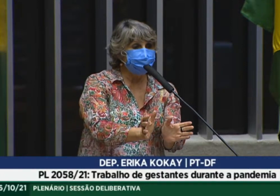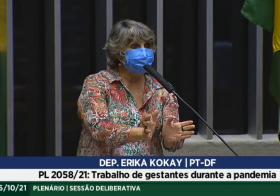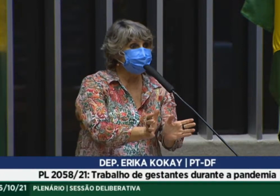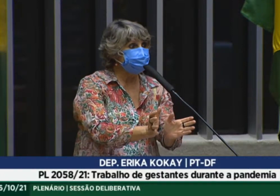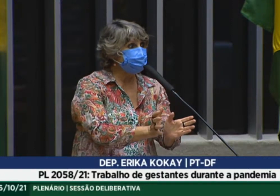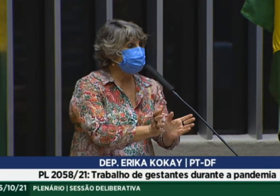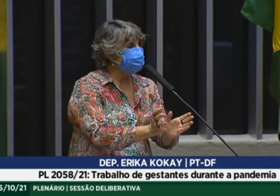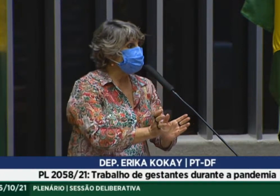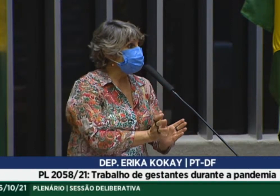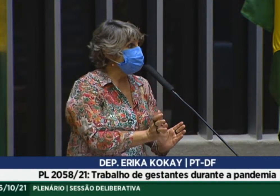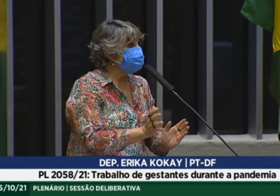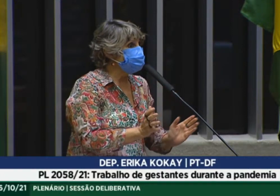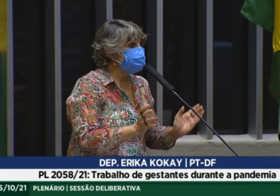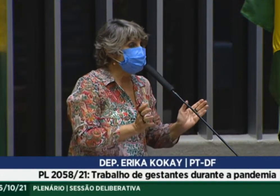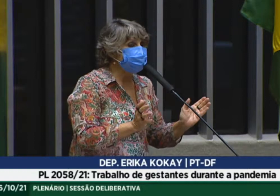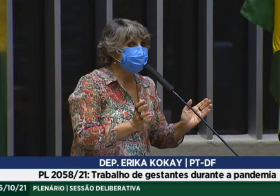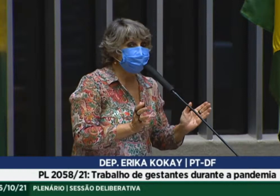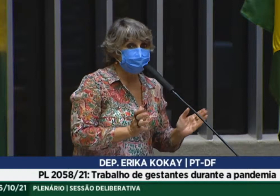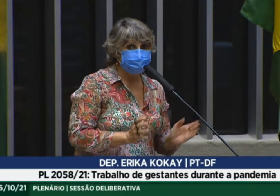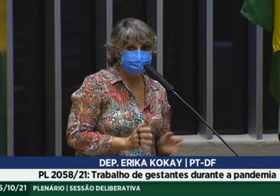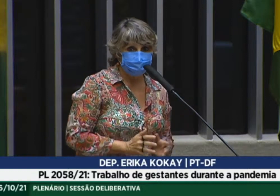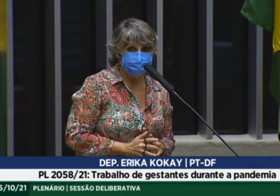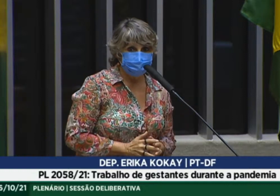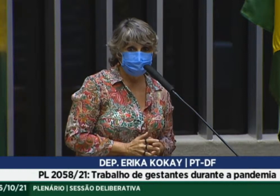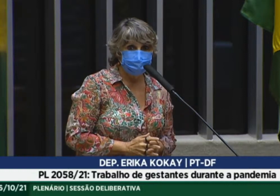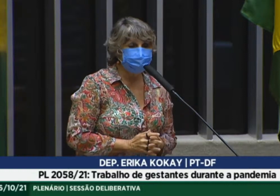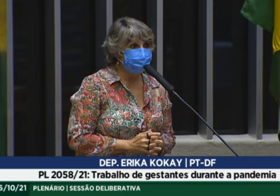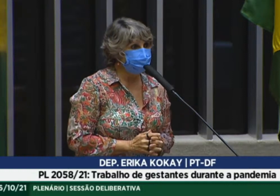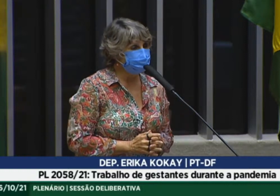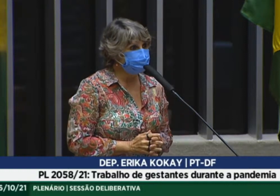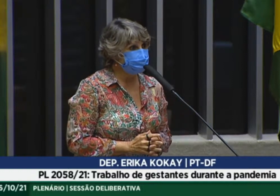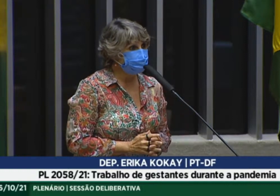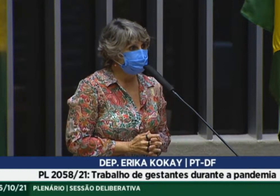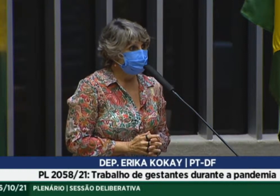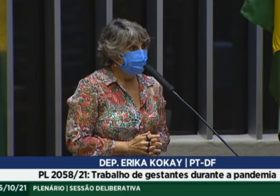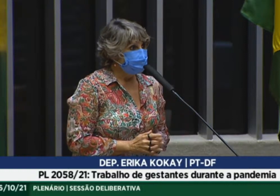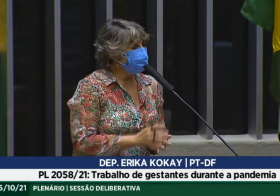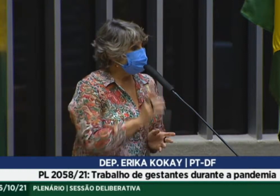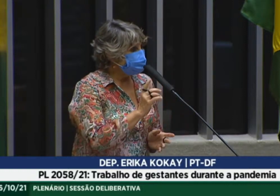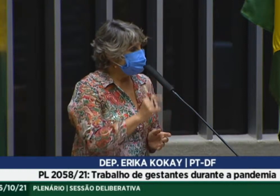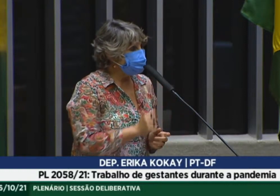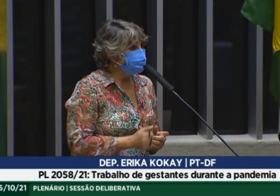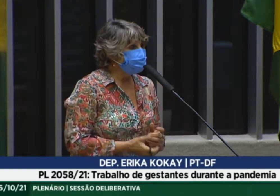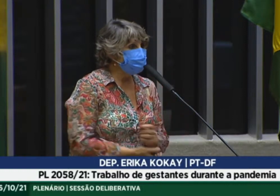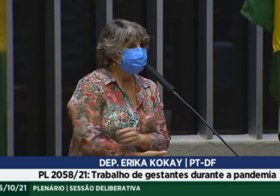SITUAÇÃO DE INSEGURANÇA. INSEGURANÇA! NÓS SABEMOS QUE GRAVIDEZ NÃO É DOENÇA. MAS É UM MOMENTO MUITO ESPECÍ